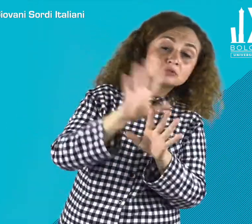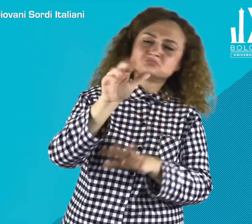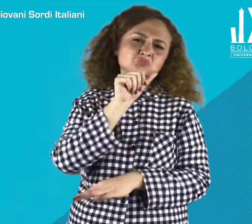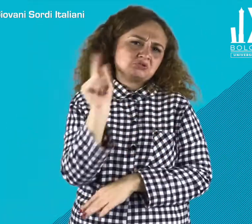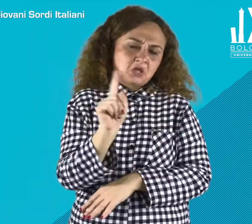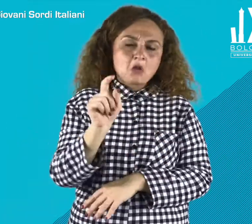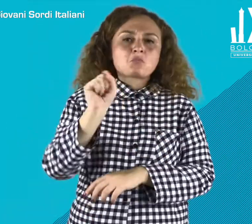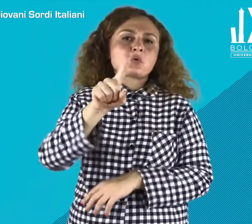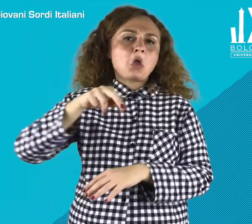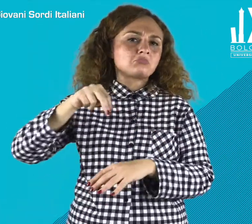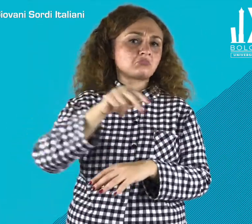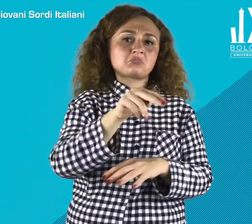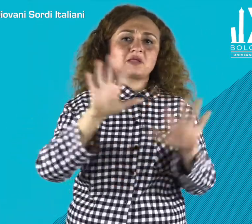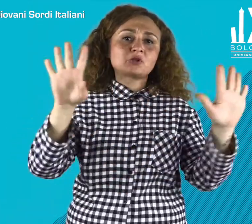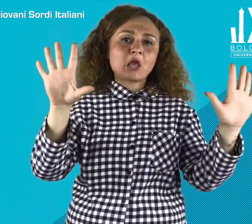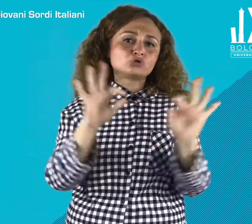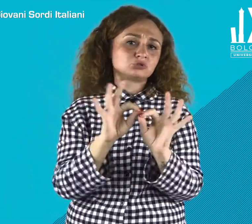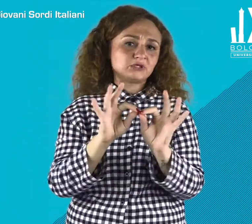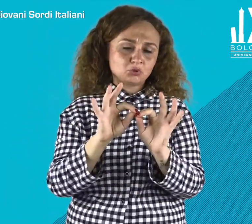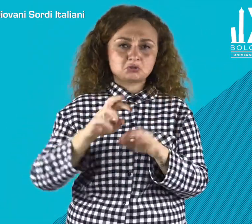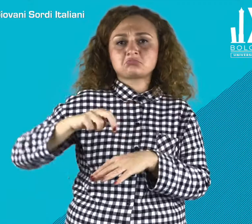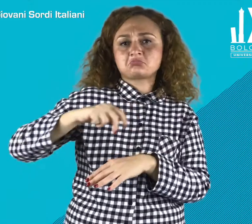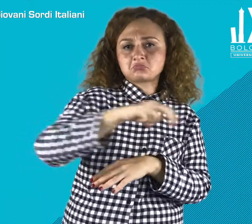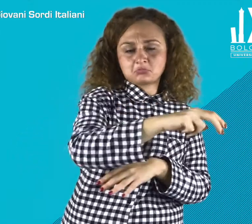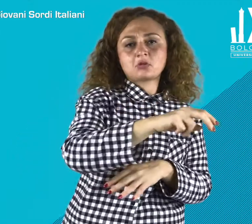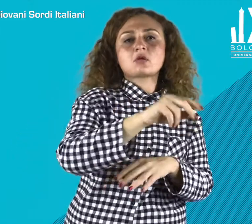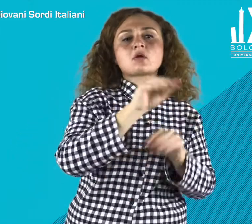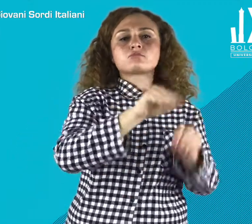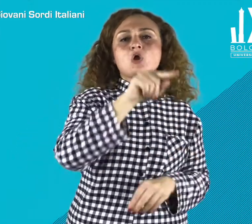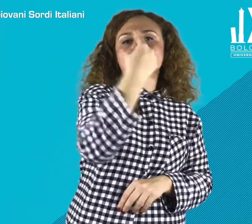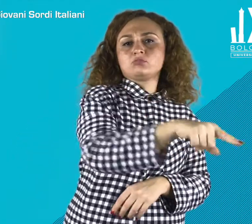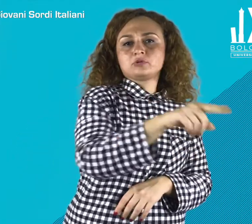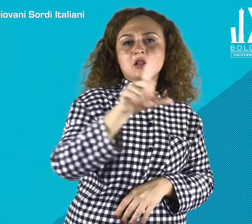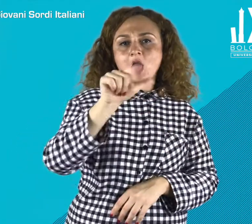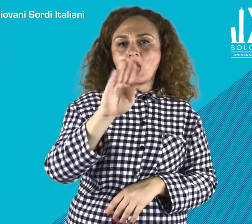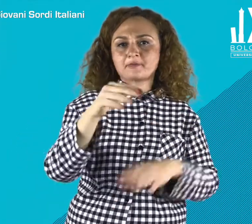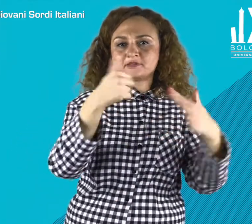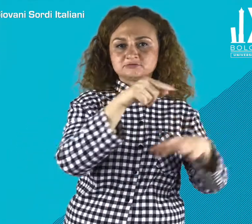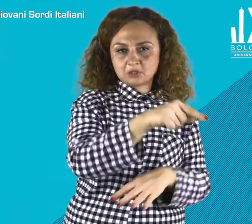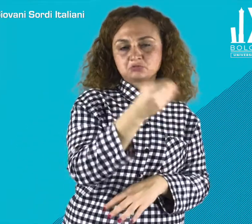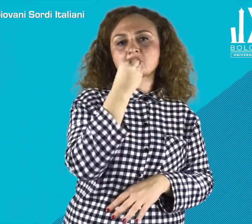serviranno massimo 10 minuti e sarete arrivati al LAB16